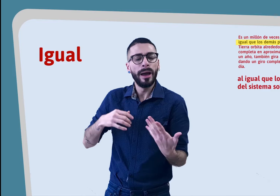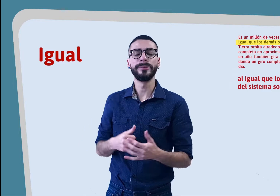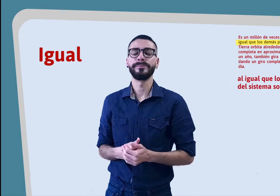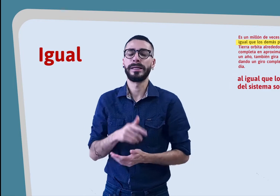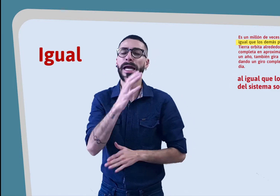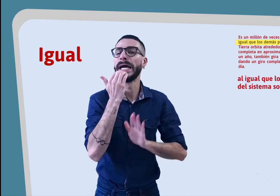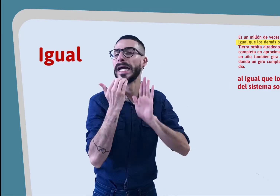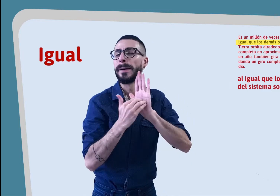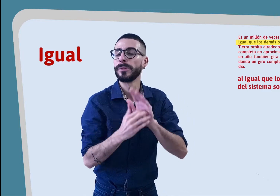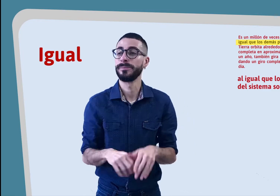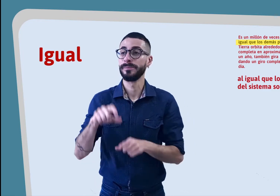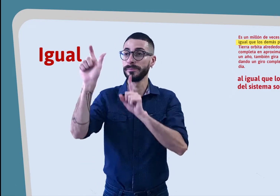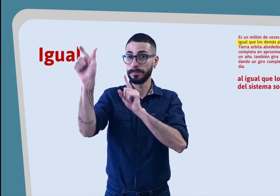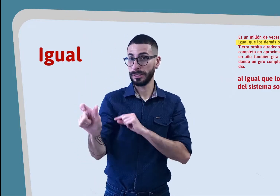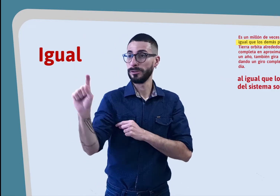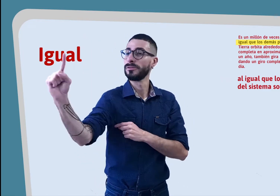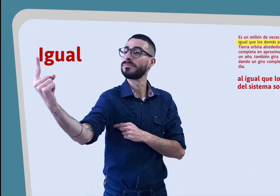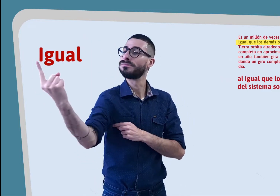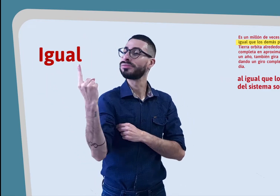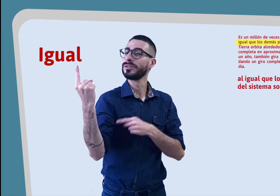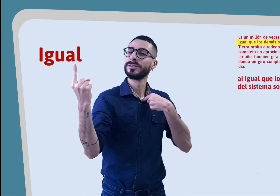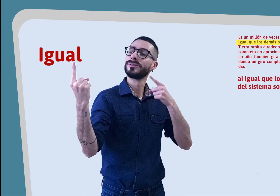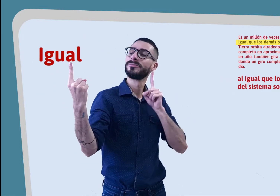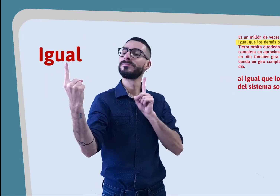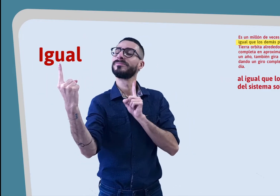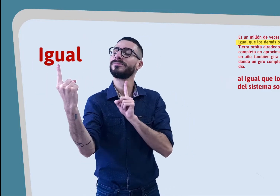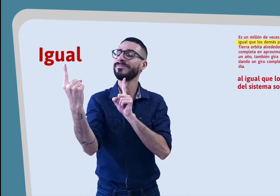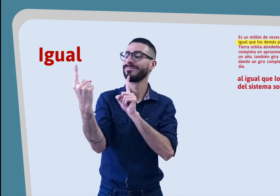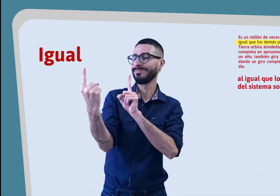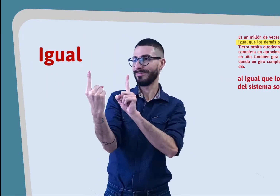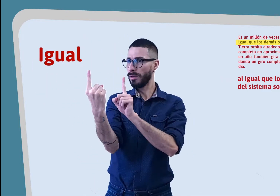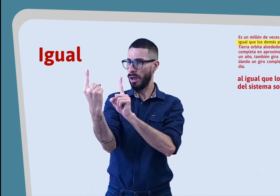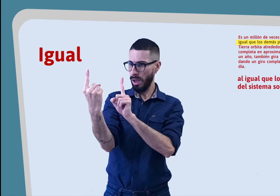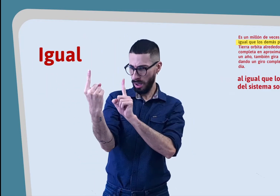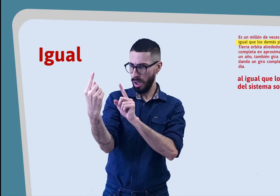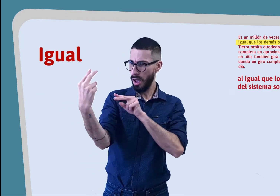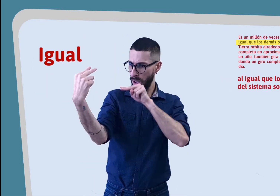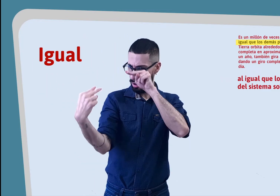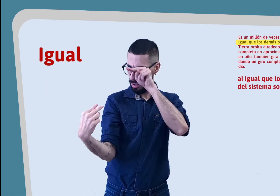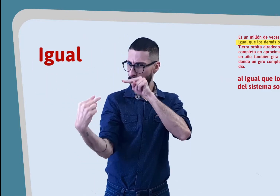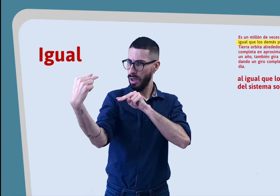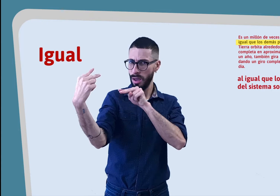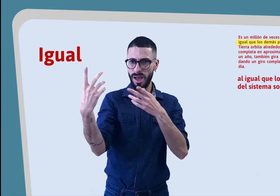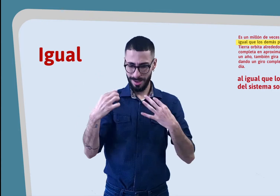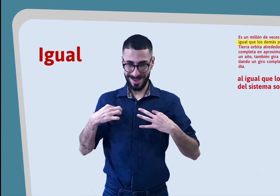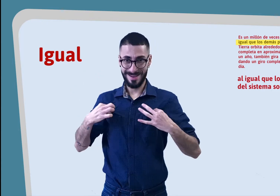Por ejemplo, una persona está vestida con la misma camisa que nosotros,